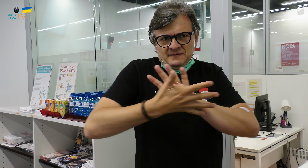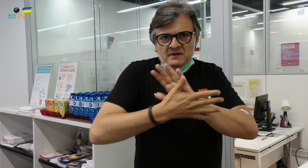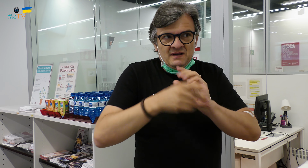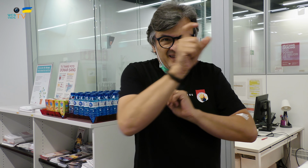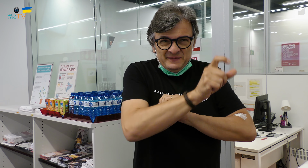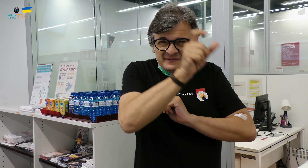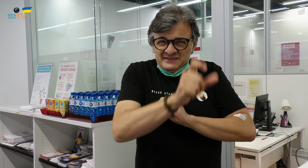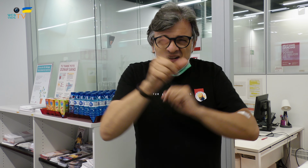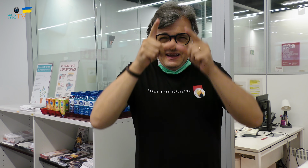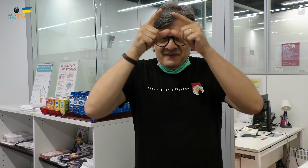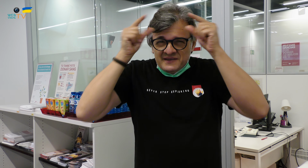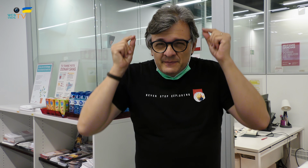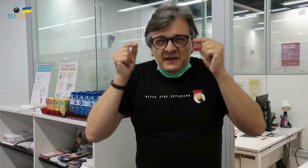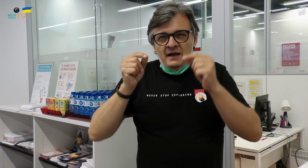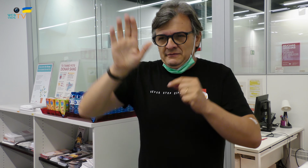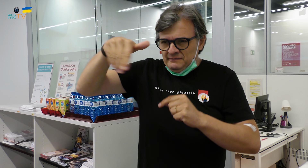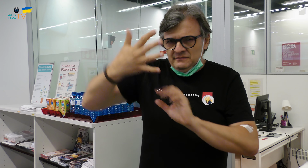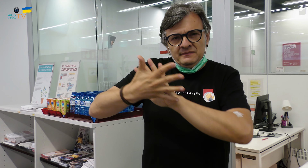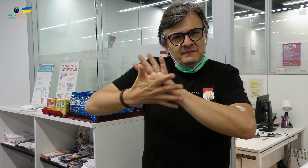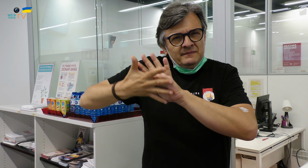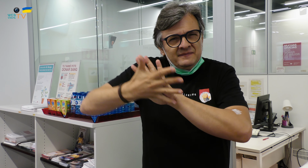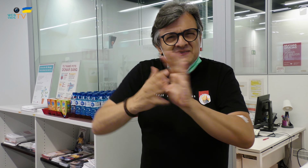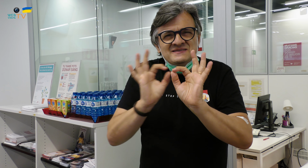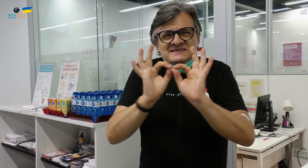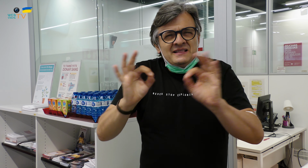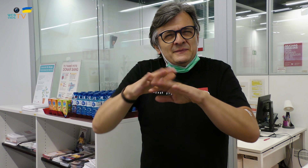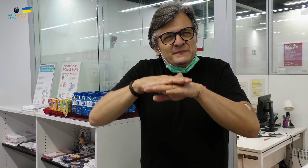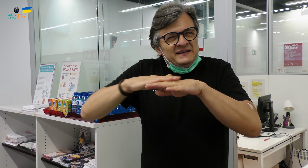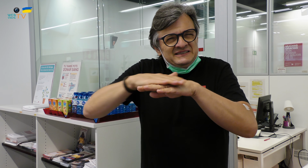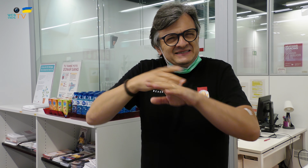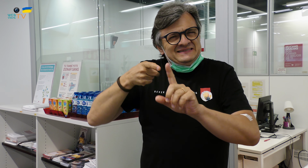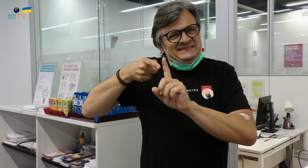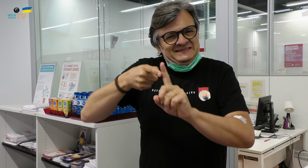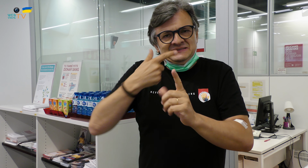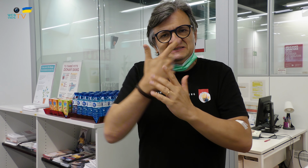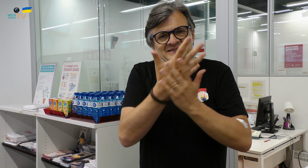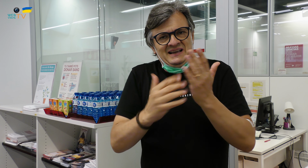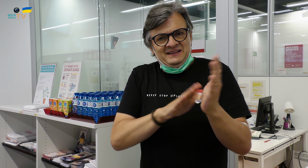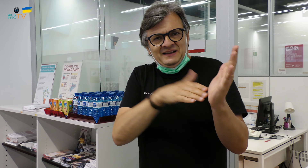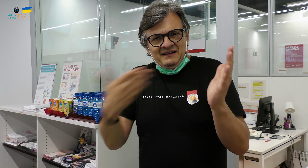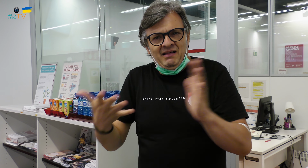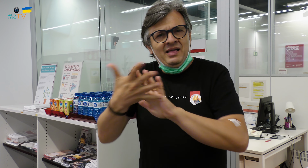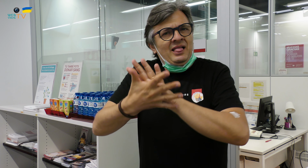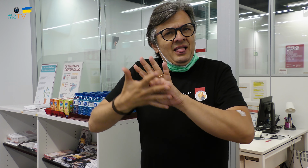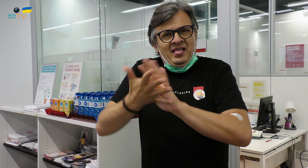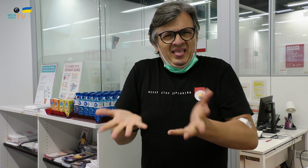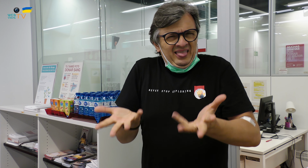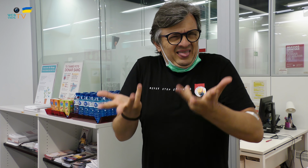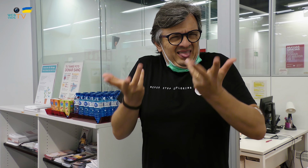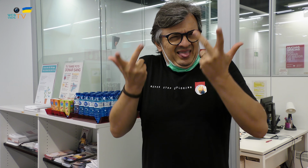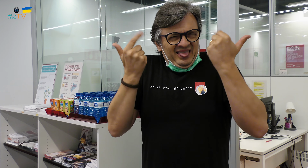i signaven coses bàsiques relacionades amb la donació de sang, ho fan molt bé.